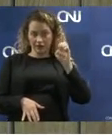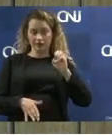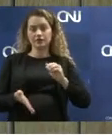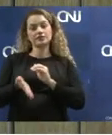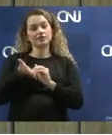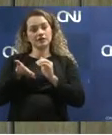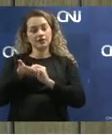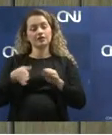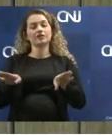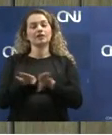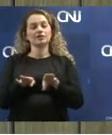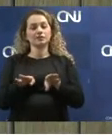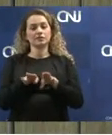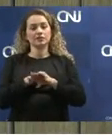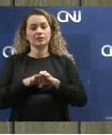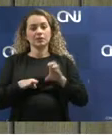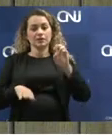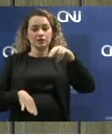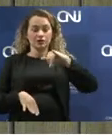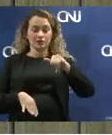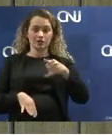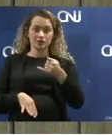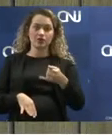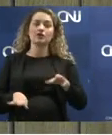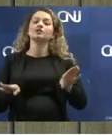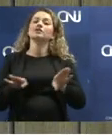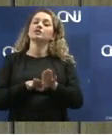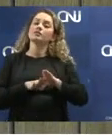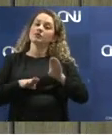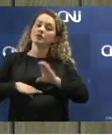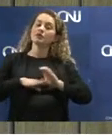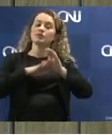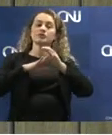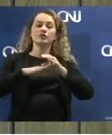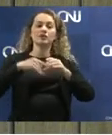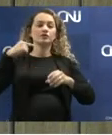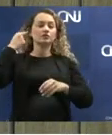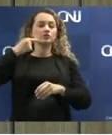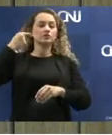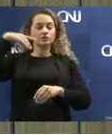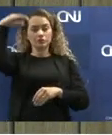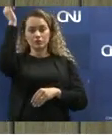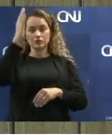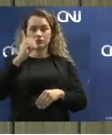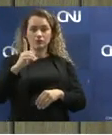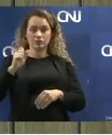Conselheiro do Conselho Federal da Ordem dos Advogados do Brasil, Daniel Blume e a presidente do